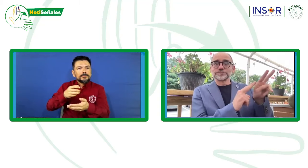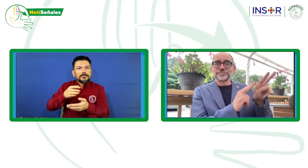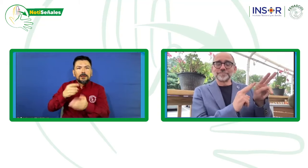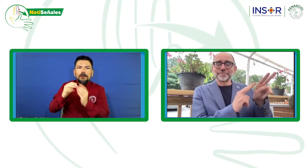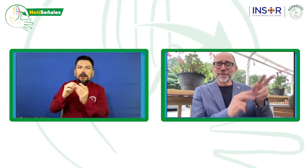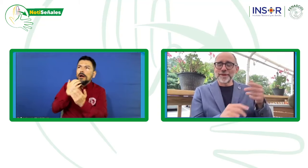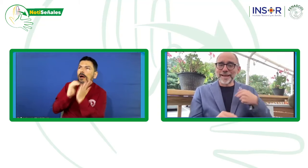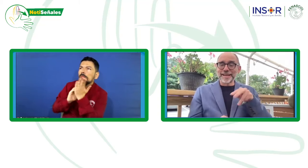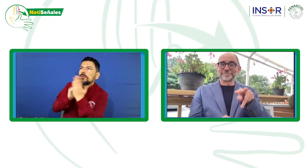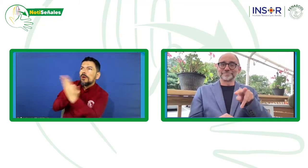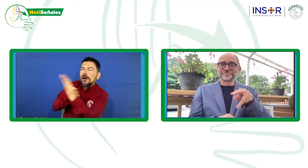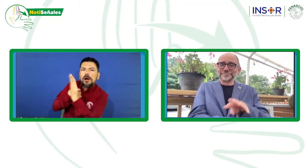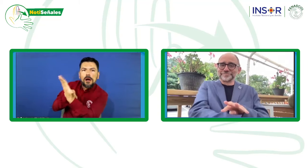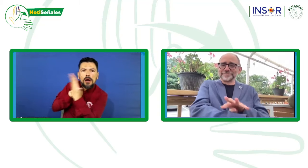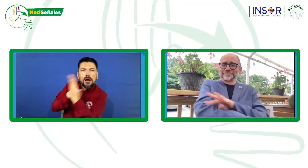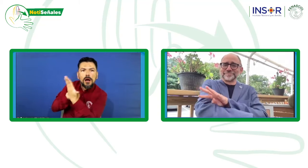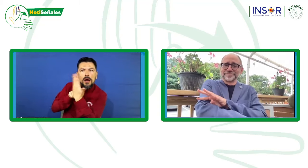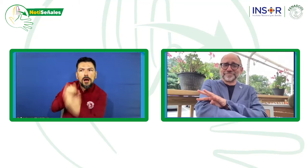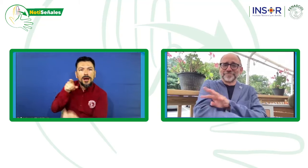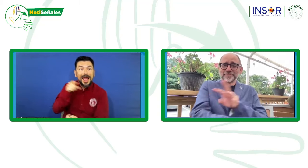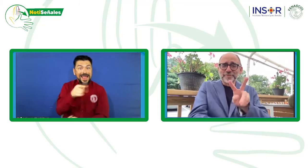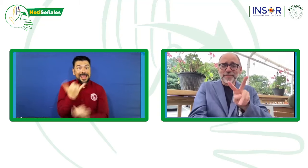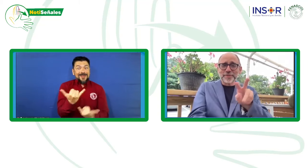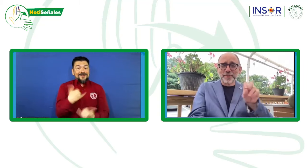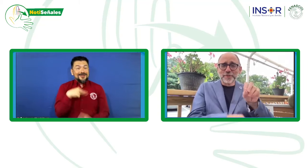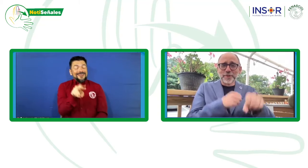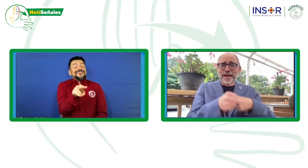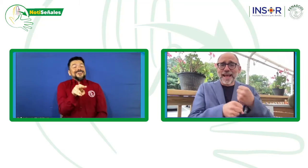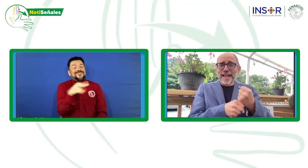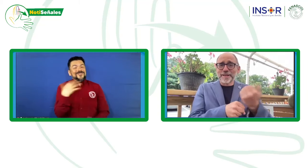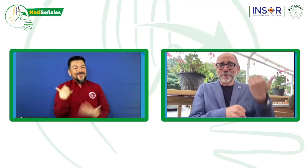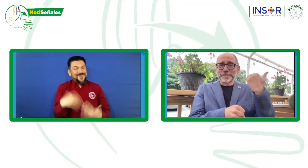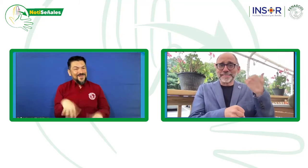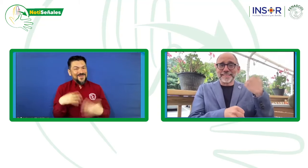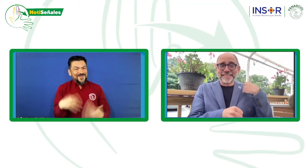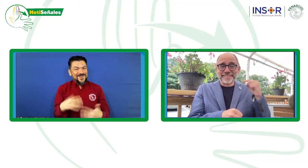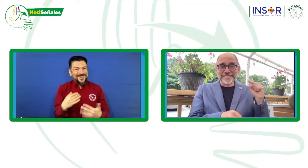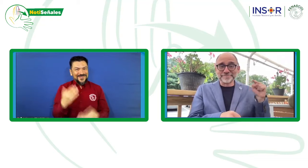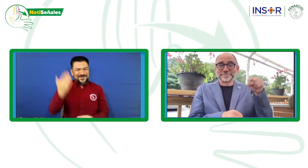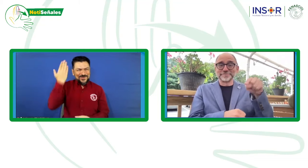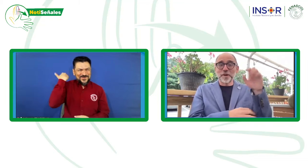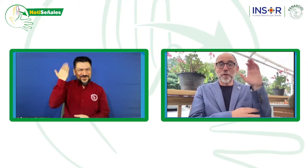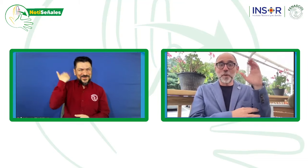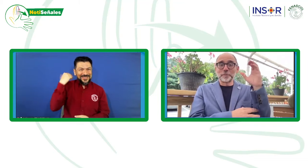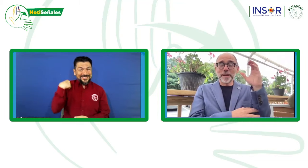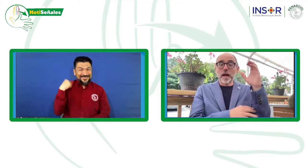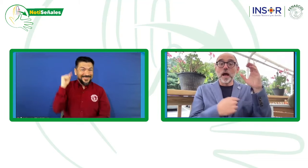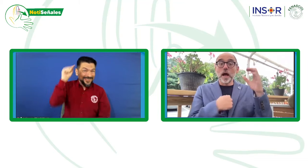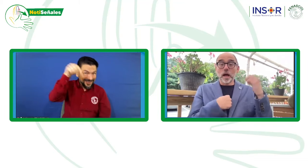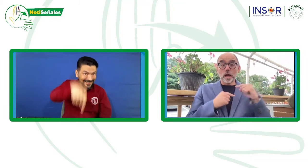jóvenes cuenten con esos espacios de diálogo, espacios